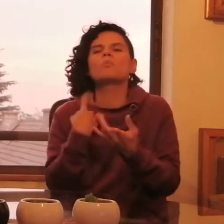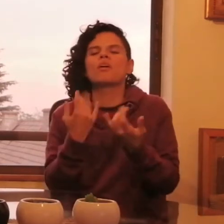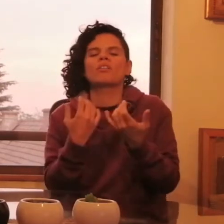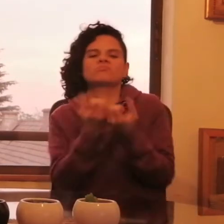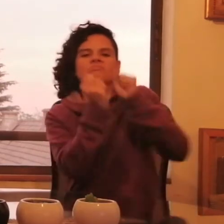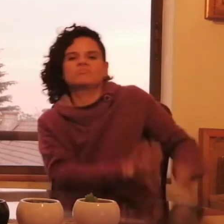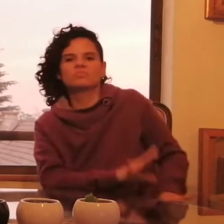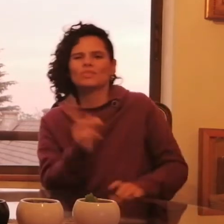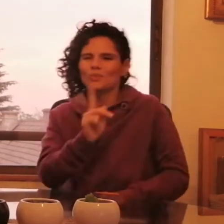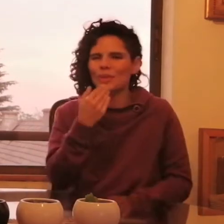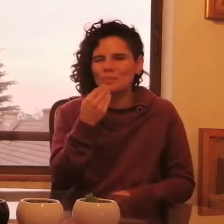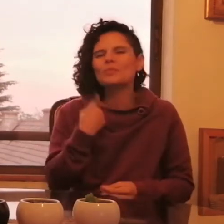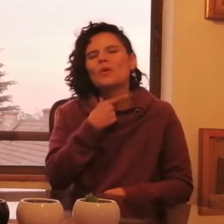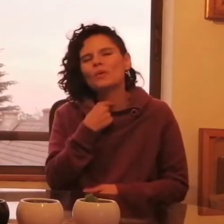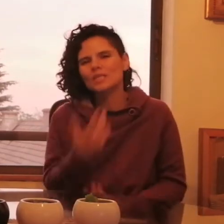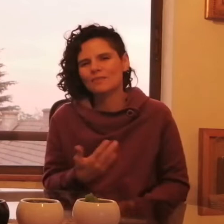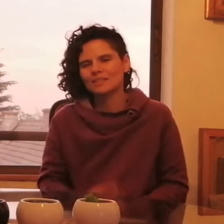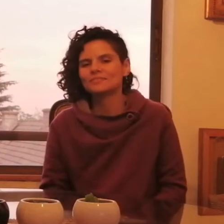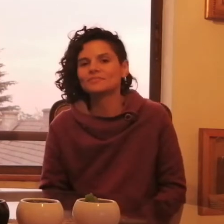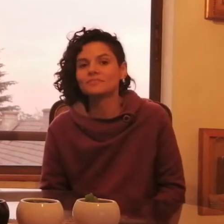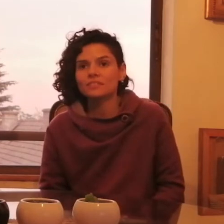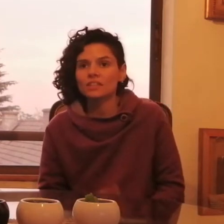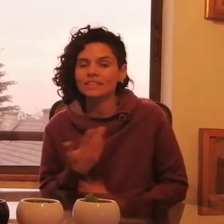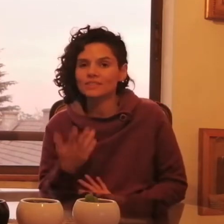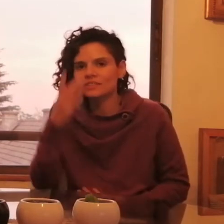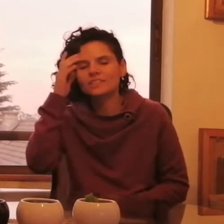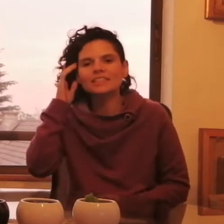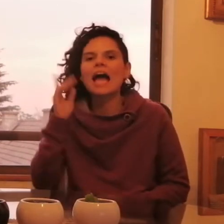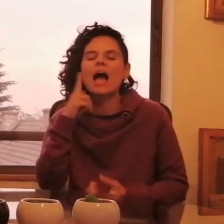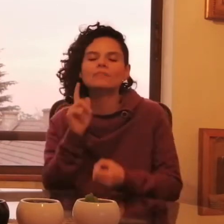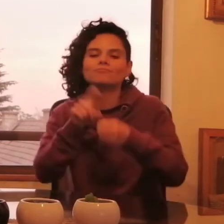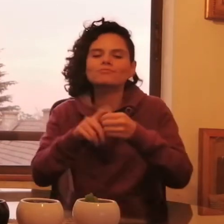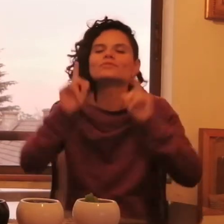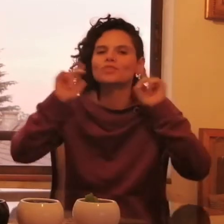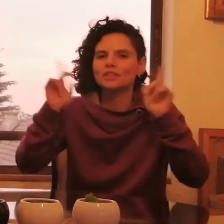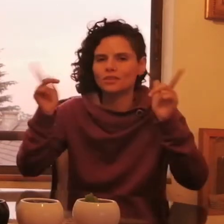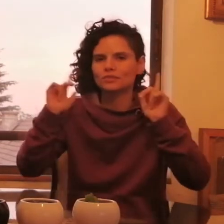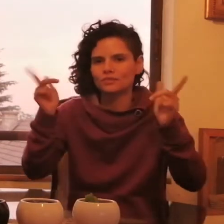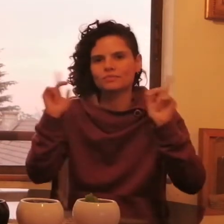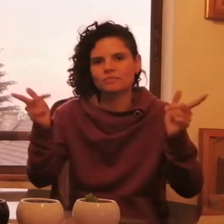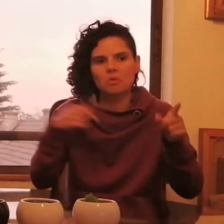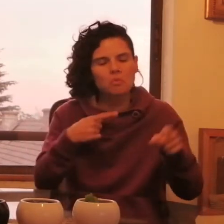tanto igual me gustaba, entonces ahí me metí a sonido y fue muy divertido porque